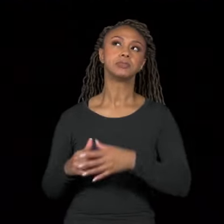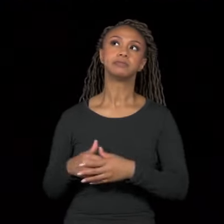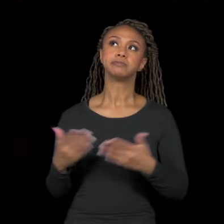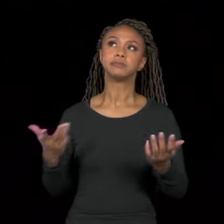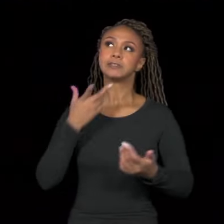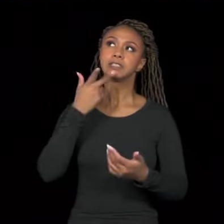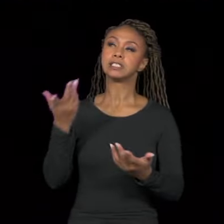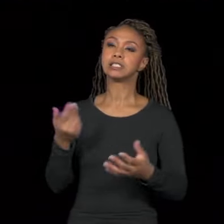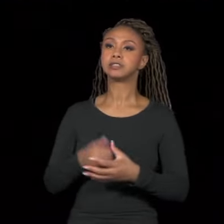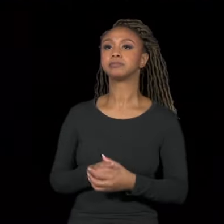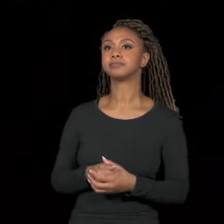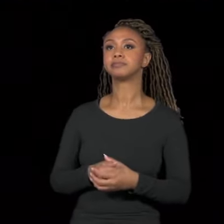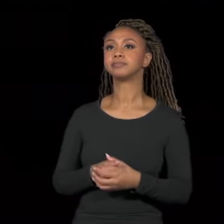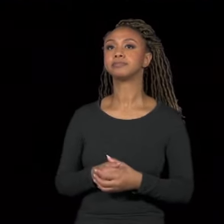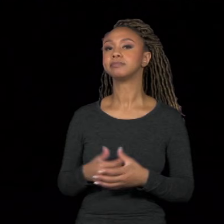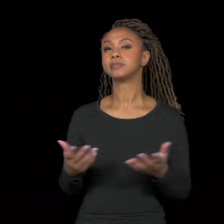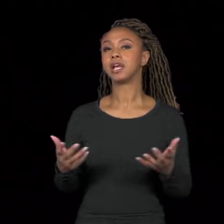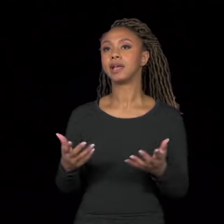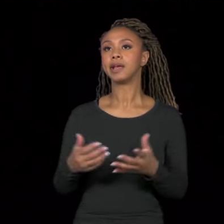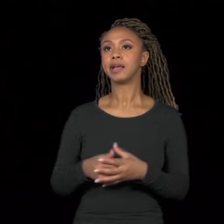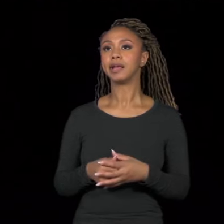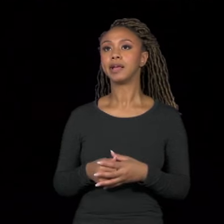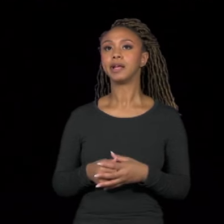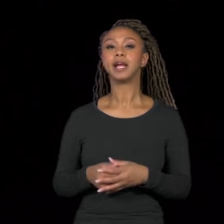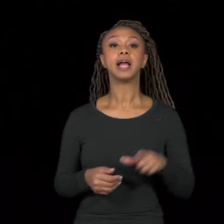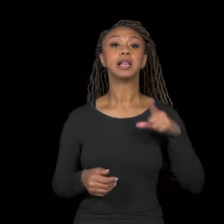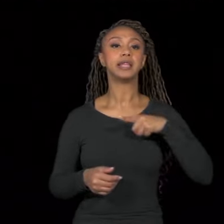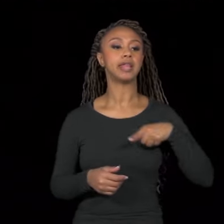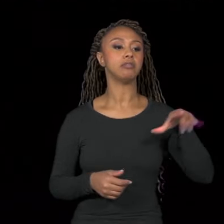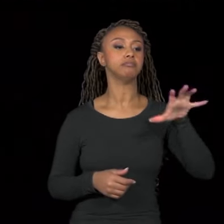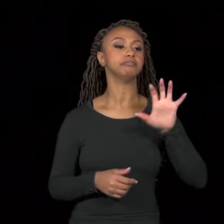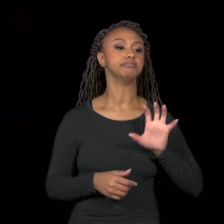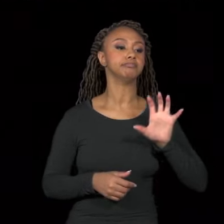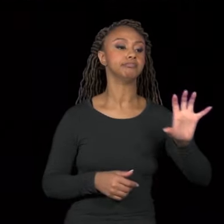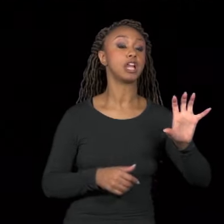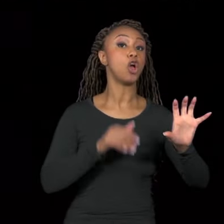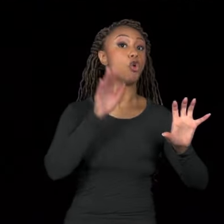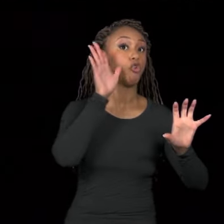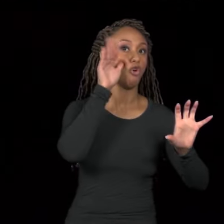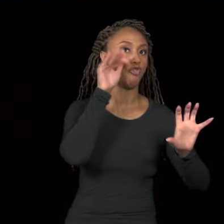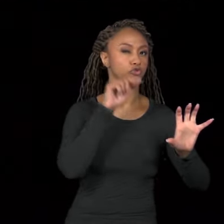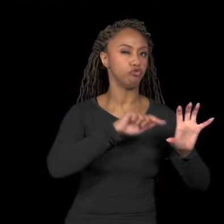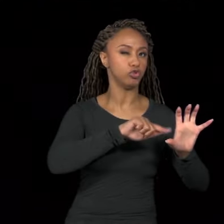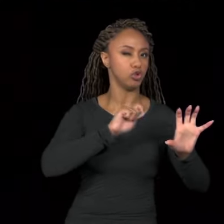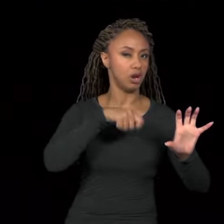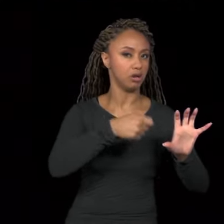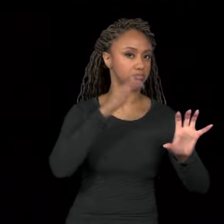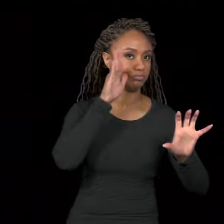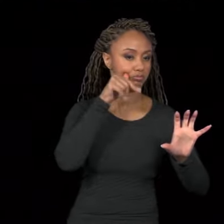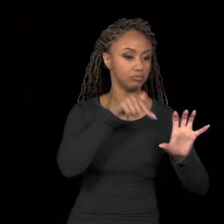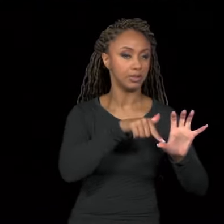A ENTIDADE FUNCIONÁRIO, PARA ELE EXISTIR ELE PRECISA ESTAR CADASTRADO NO DEPARTAMENTO? É